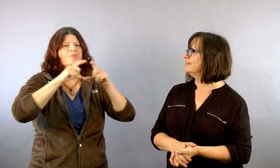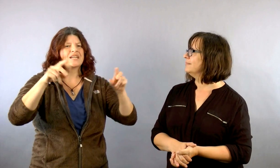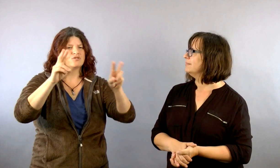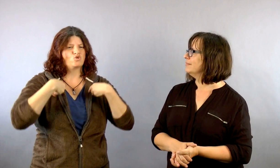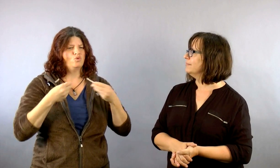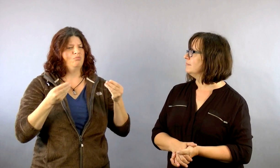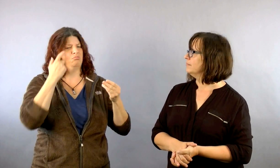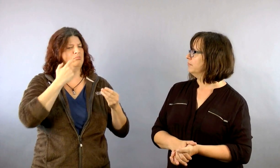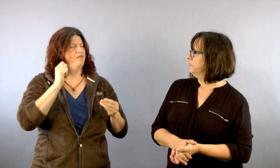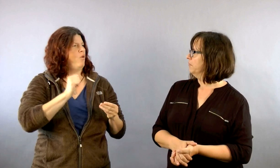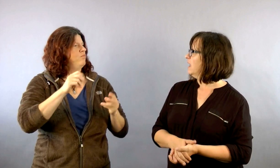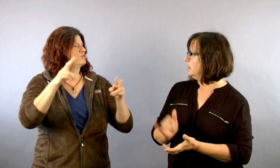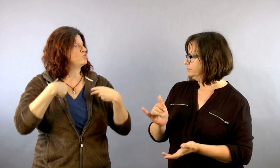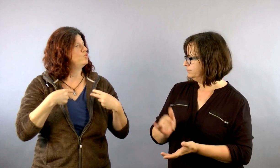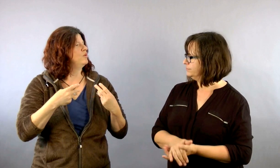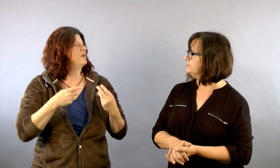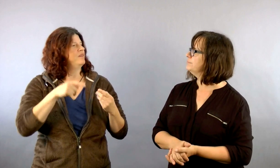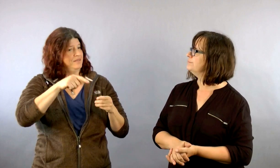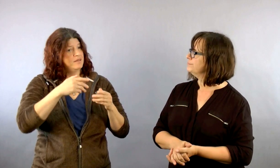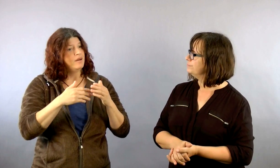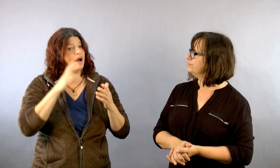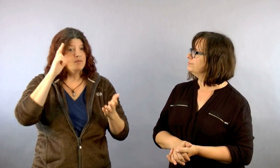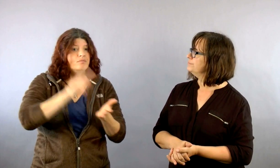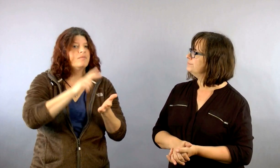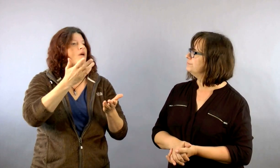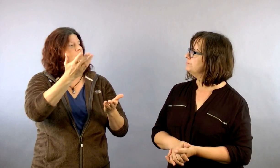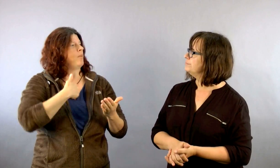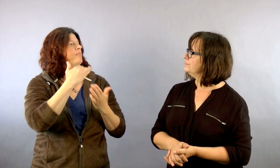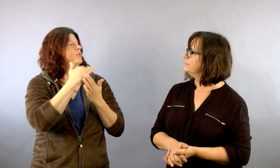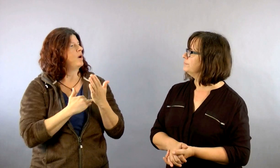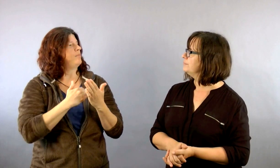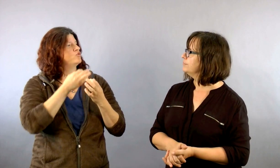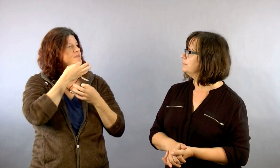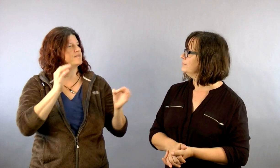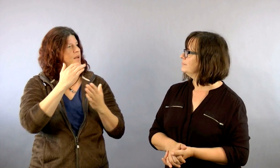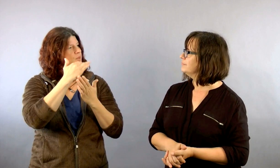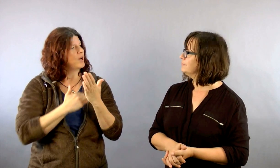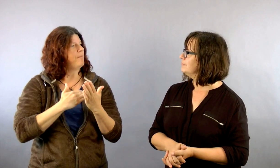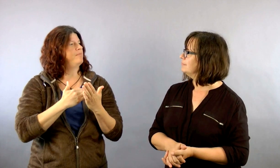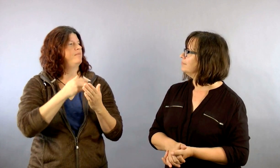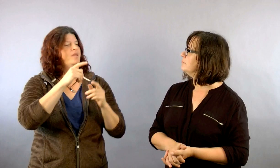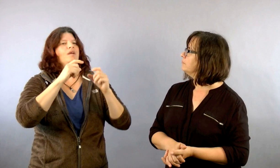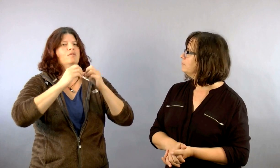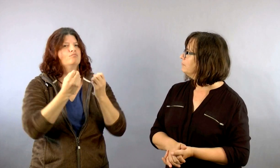oder unser Briefe kamen wieder zurück. Mit der Anerkennung bekommen wir ein Computerprogramm,